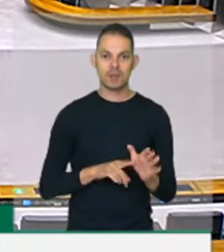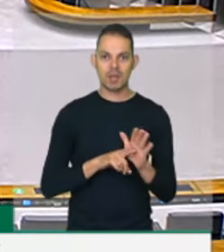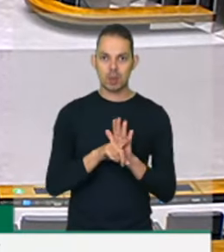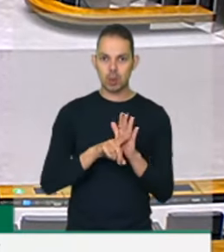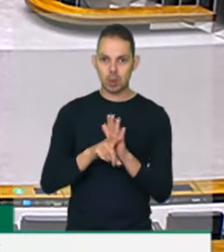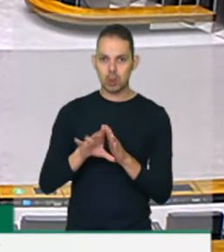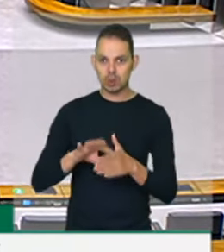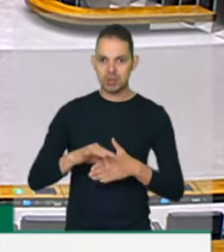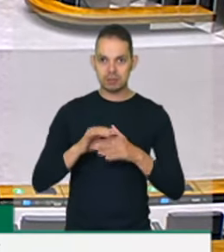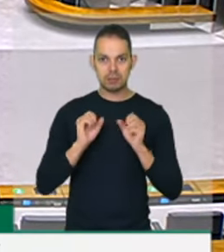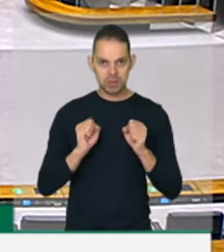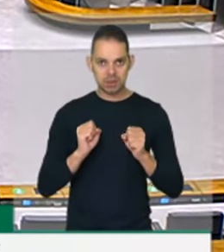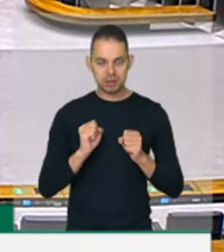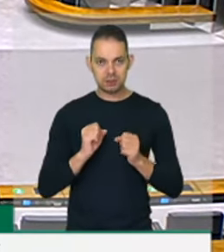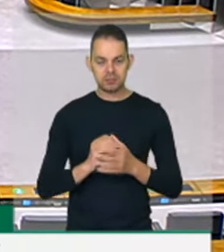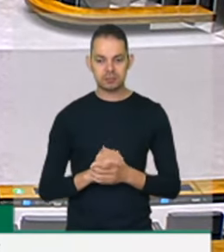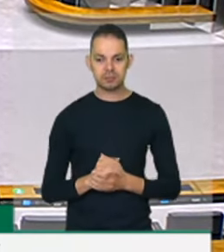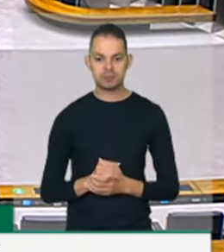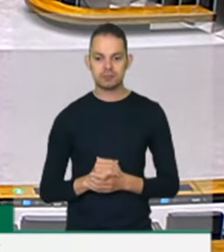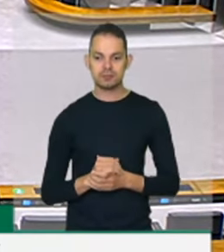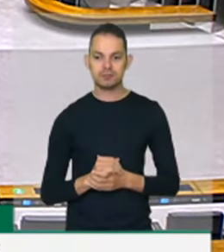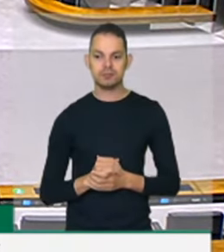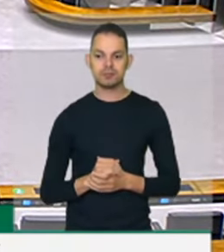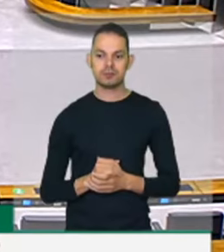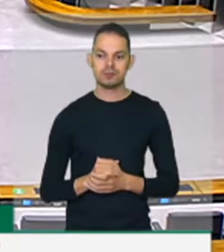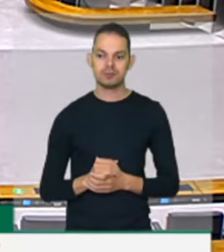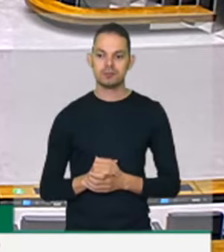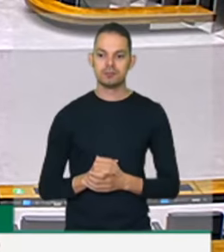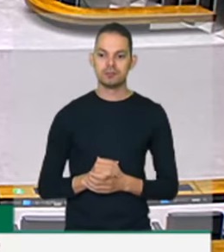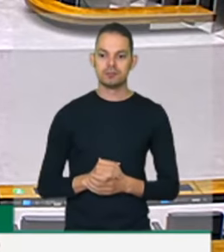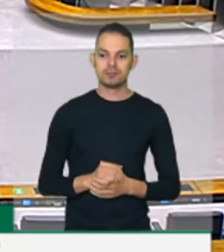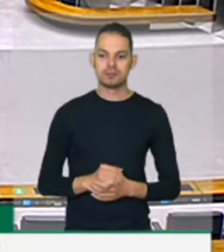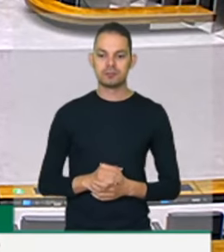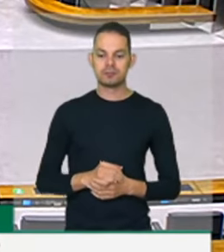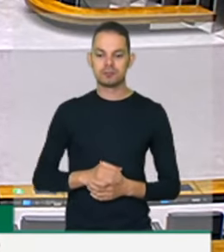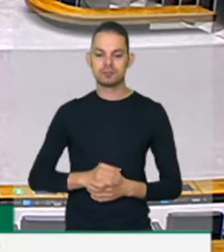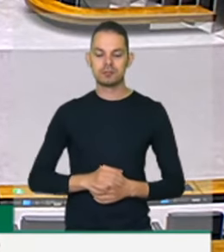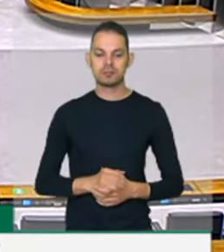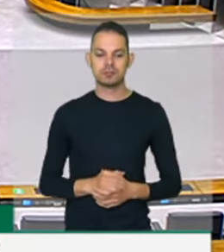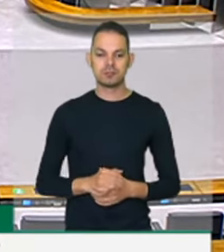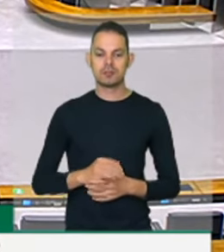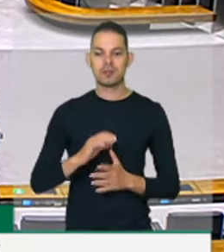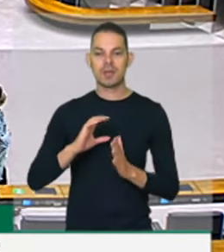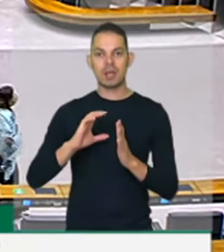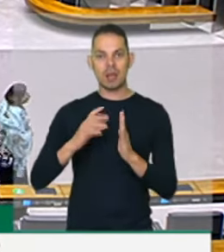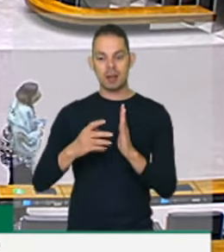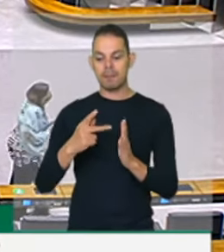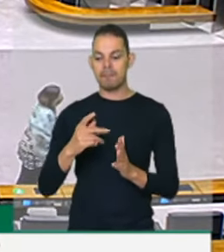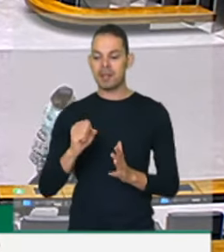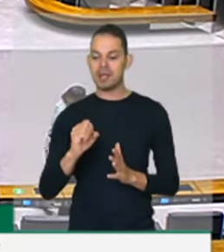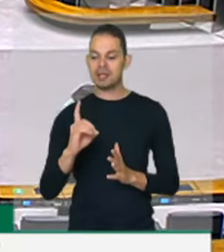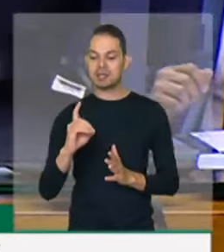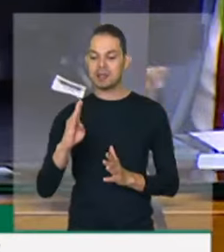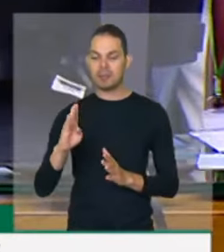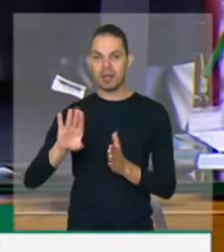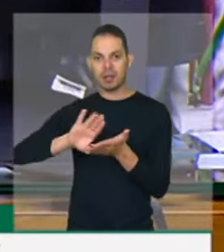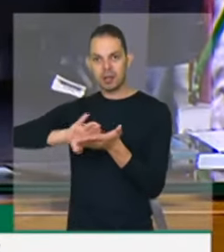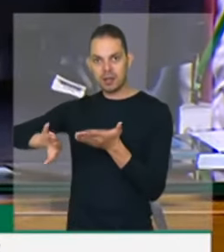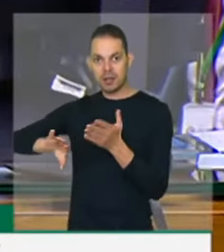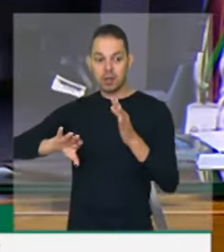SER? CONSULTO OS LÍDERES. COM EXCEÇÃO DO PSDB, TODOS NÃO, TAMBÉM DA OPOSIÇÃO. COMO ORIENTA O -- PT? PRESIDENTE, EU